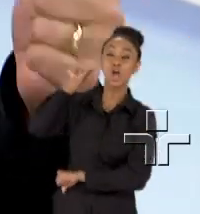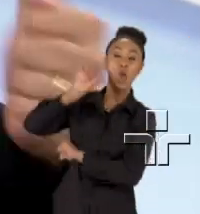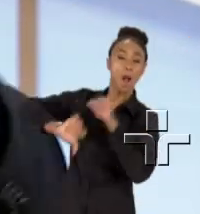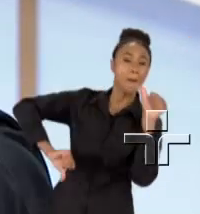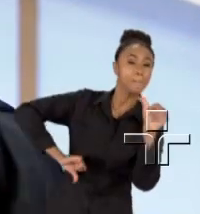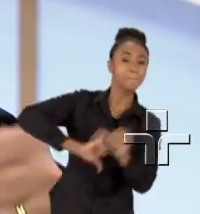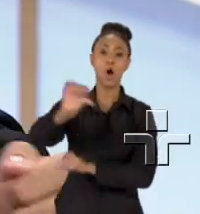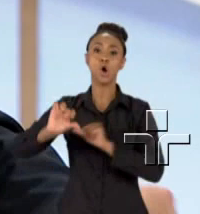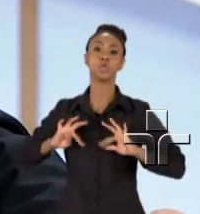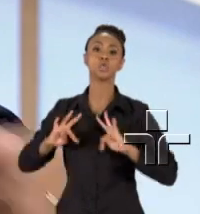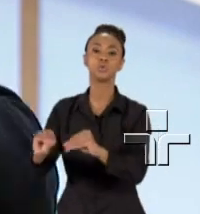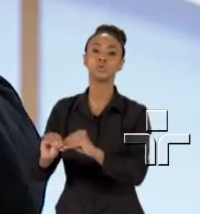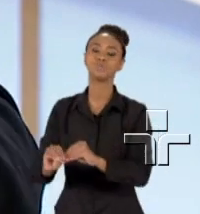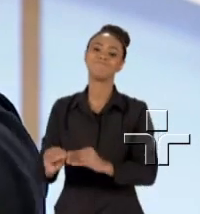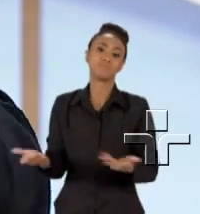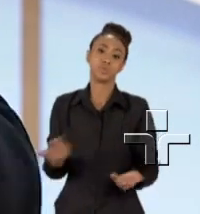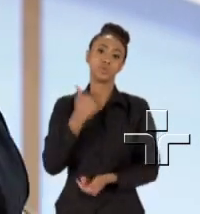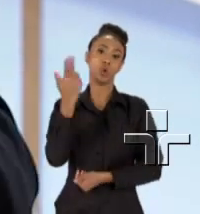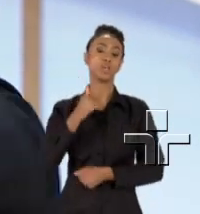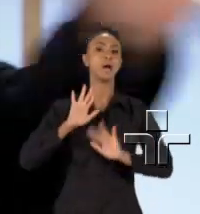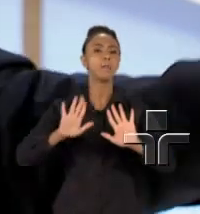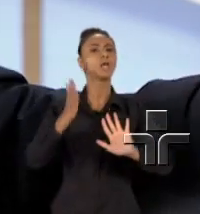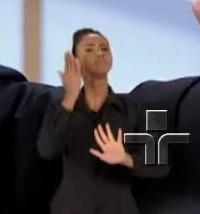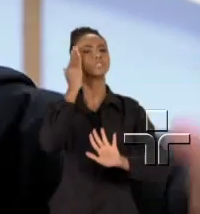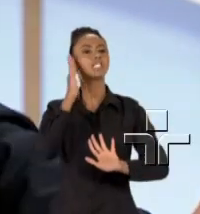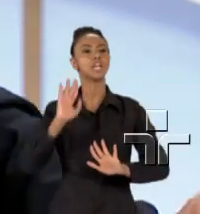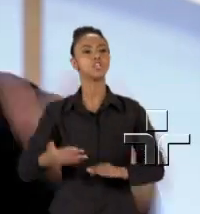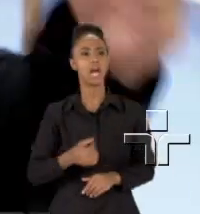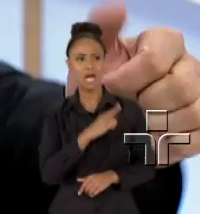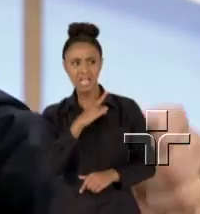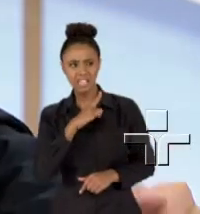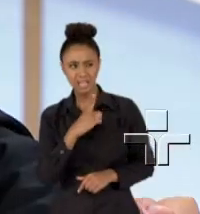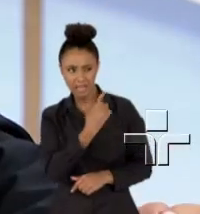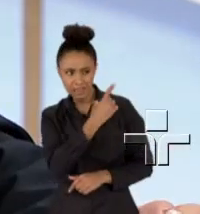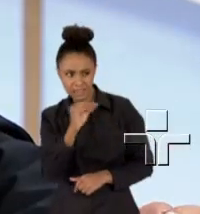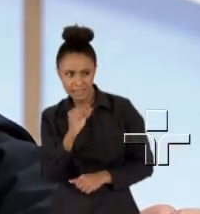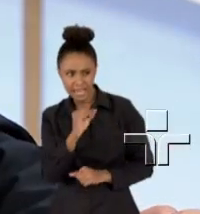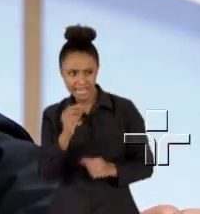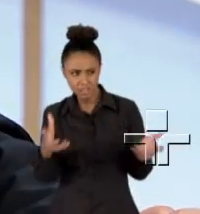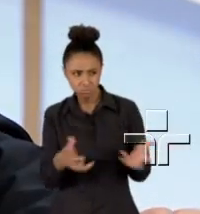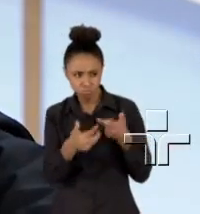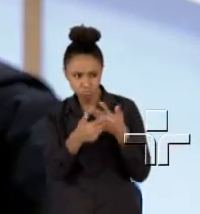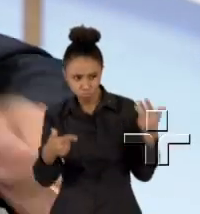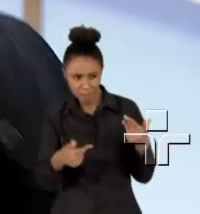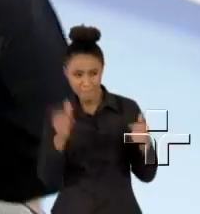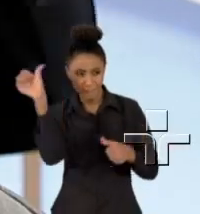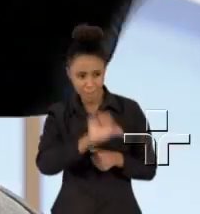Mas eu já tenho a consciência dos 10 piores, eu já troquei.